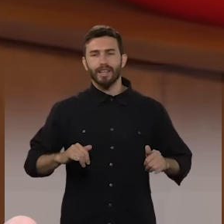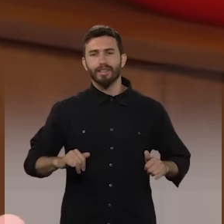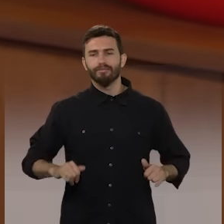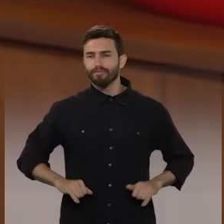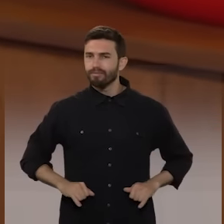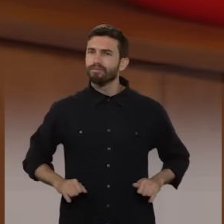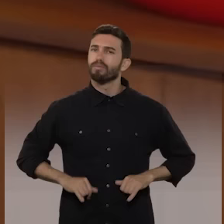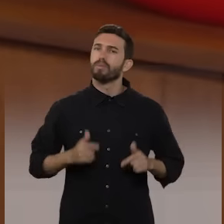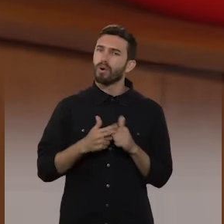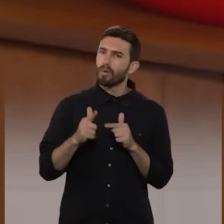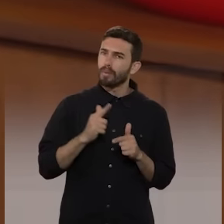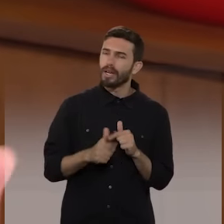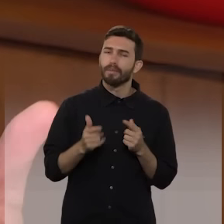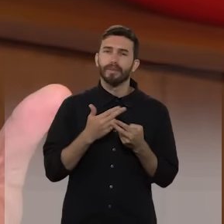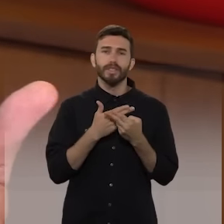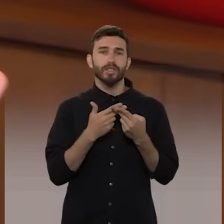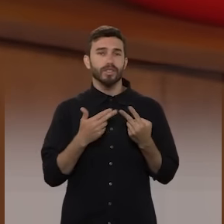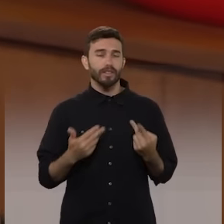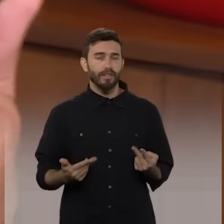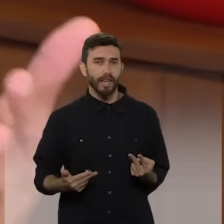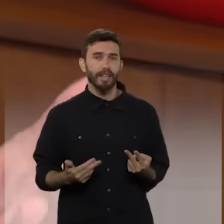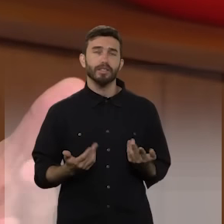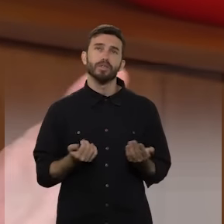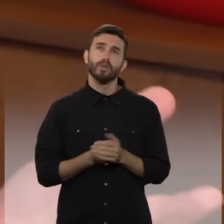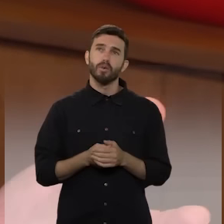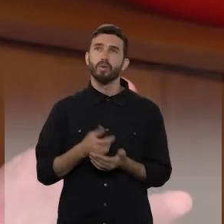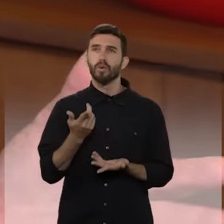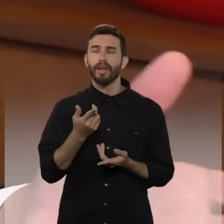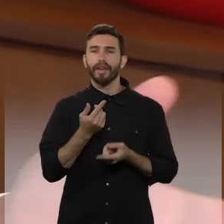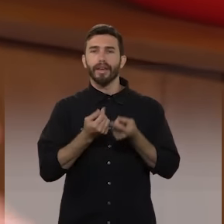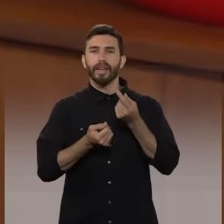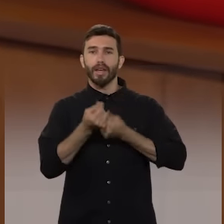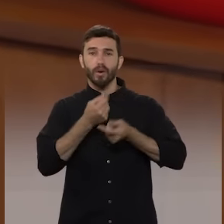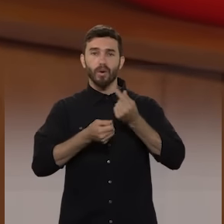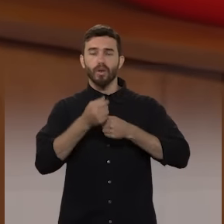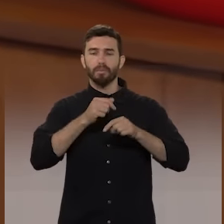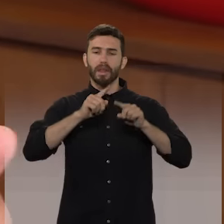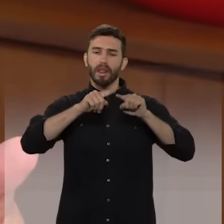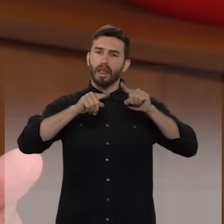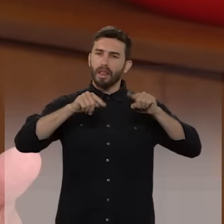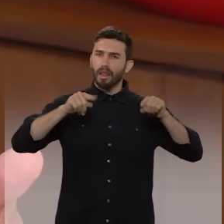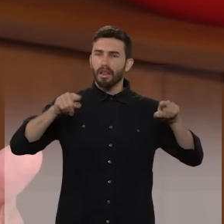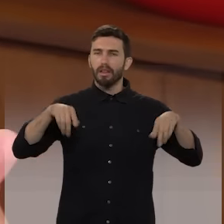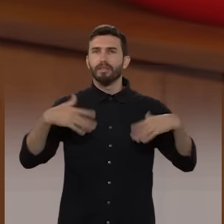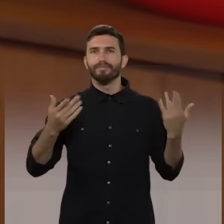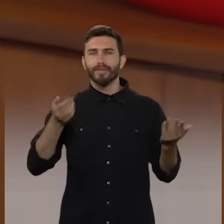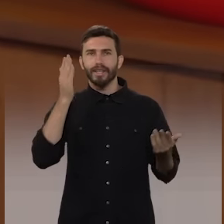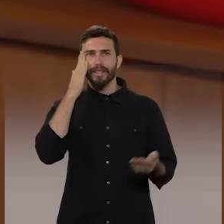setor, com a instabilidade econômica. Nós saímos de uma pandemia, caímos numa guerra na Europa,